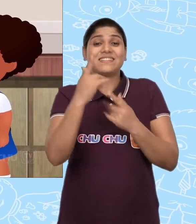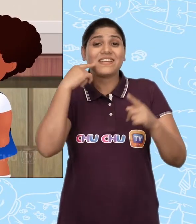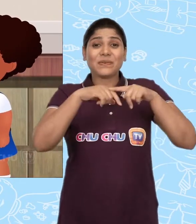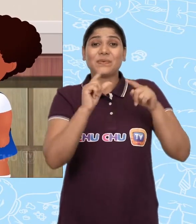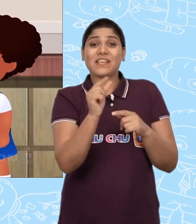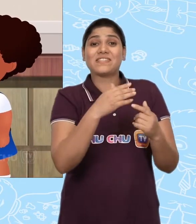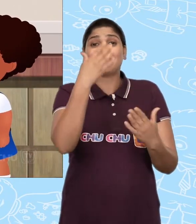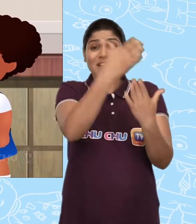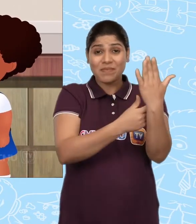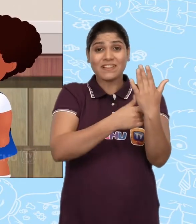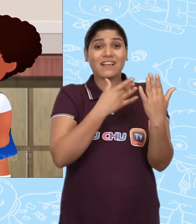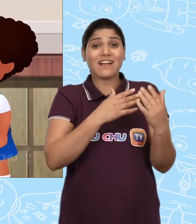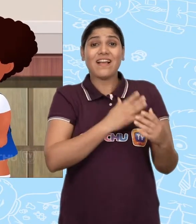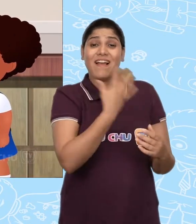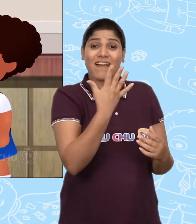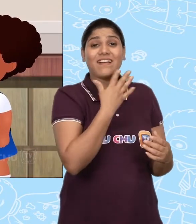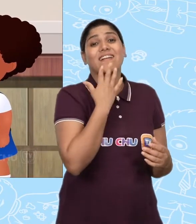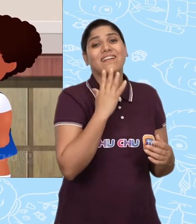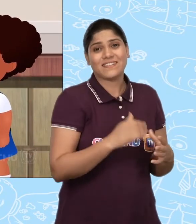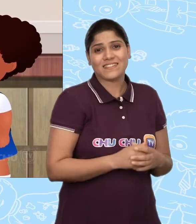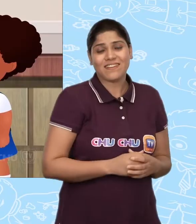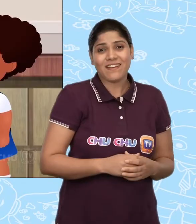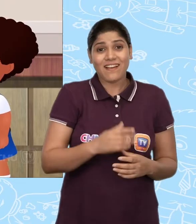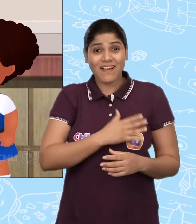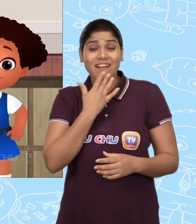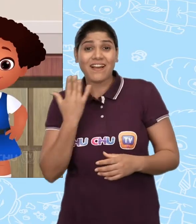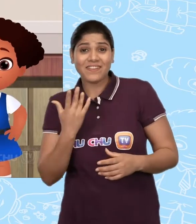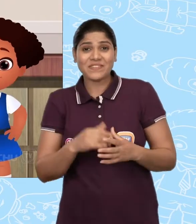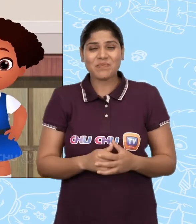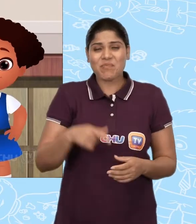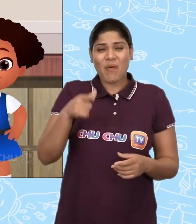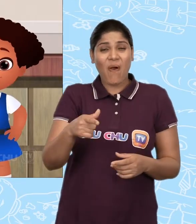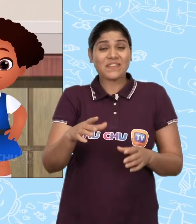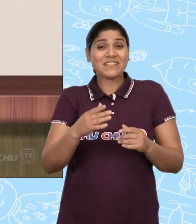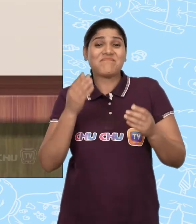जब वो रूका तो Chiku के सामने था हरा रंग। हरा!